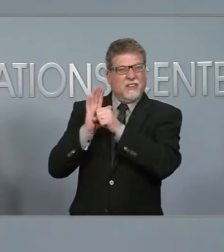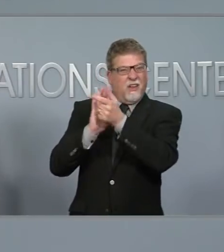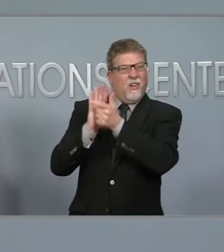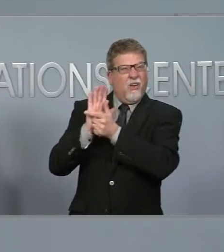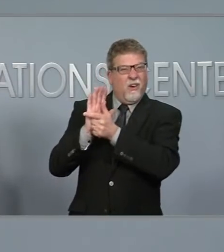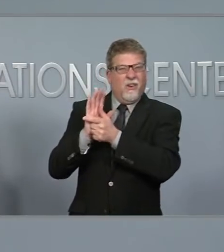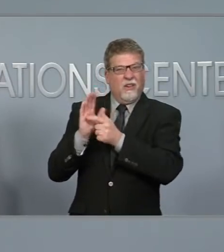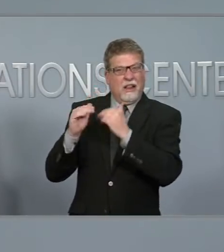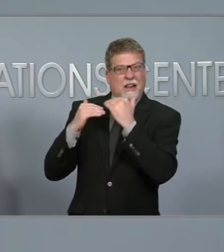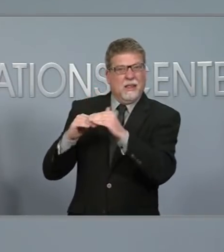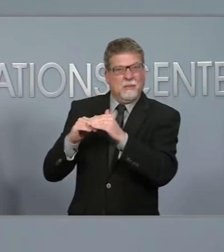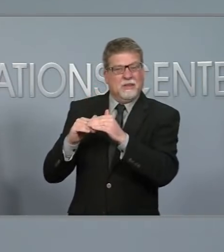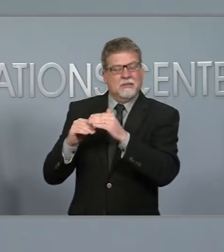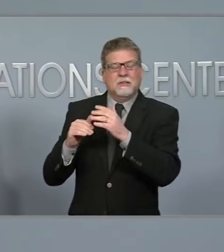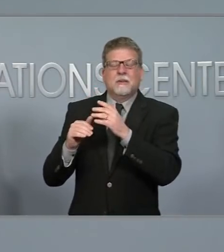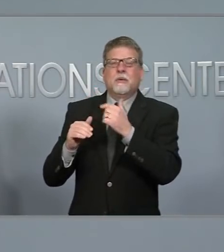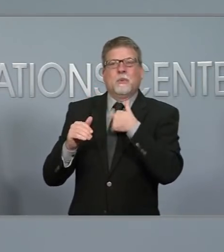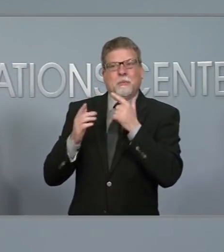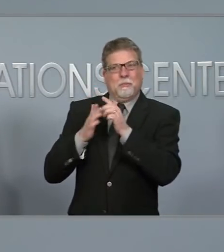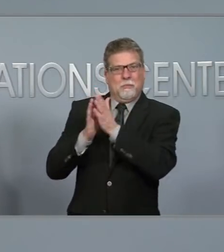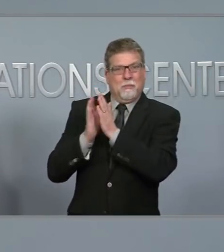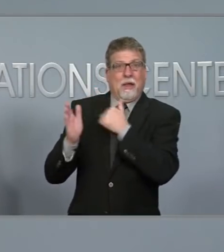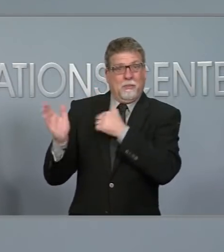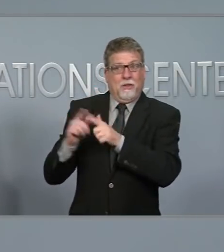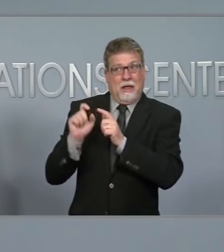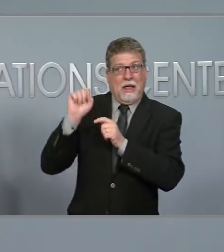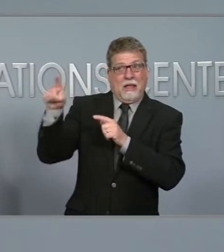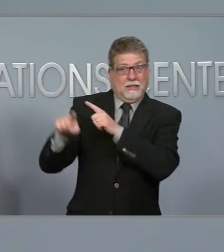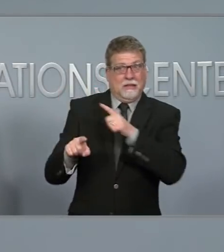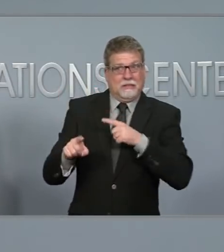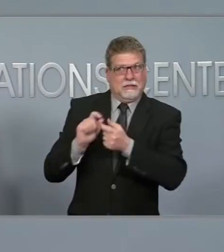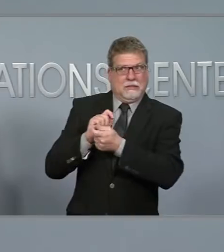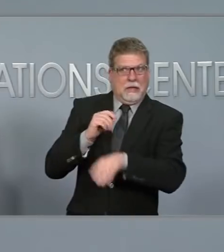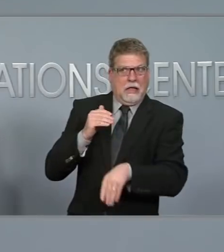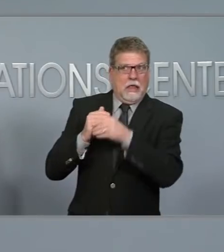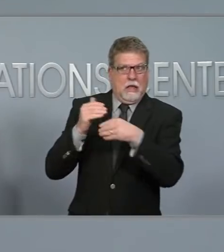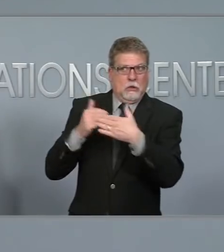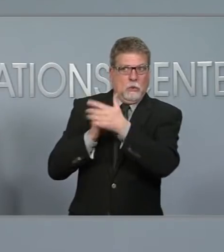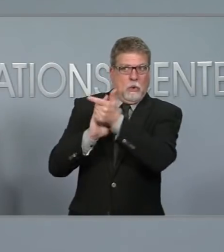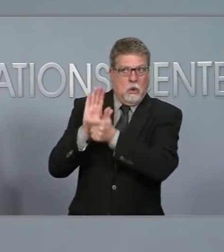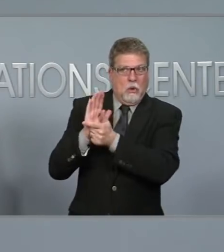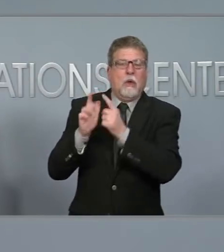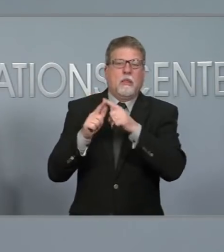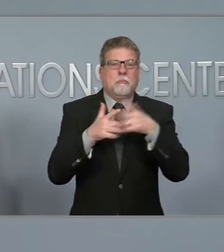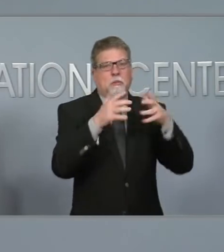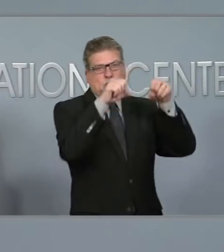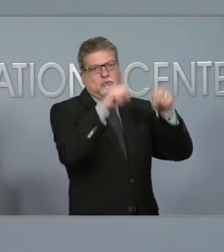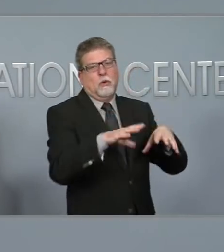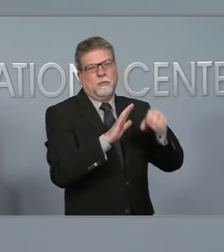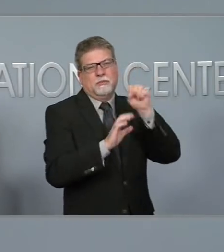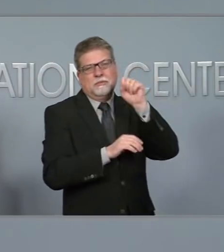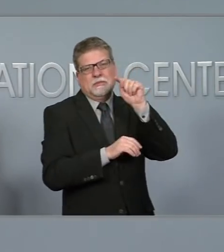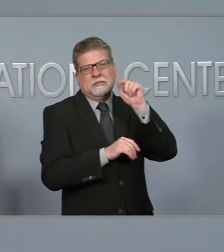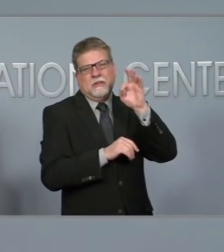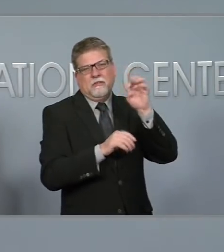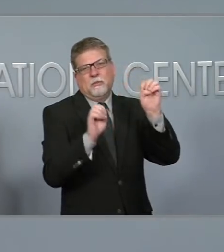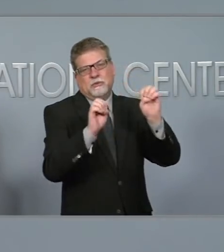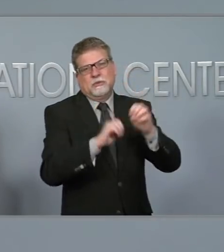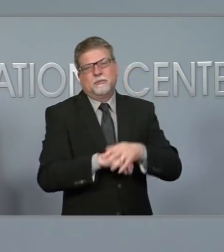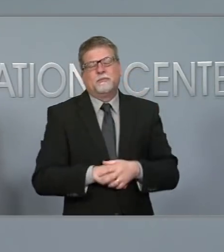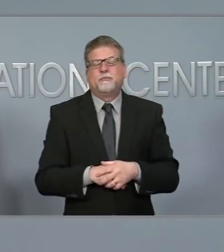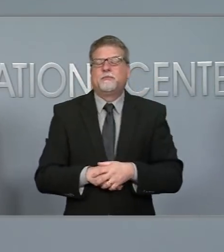que está urdin de emergencia